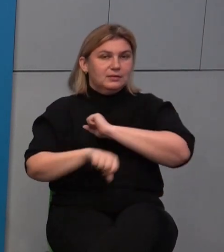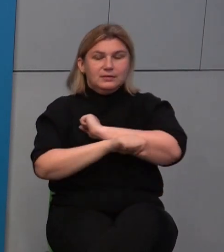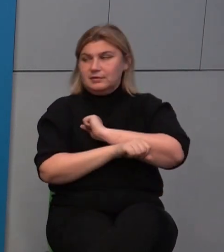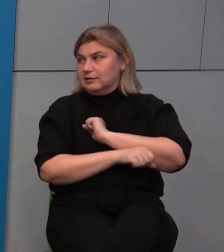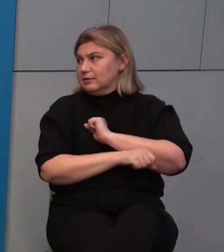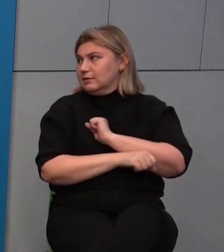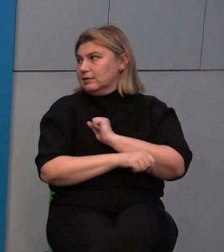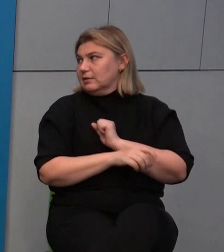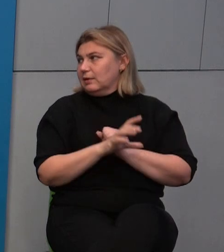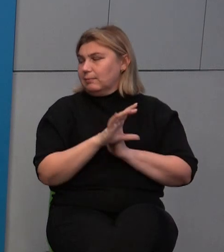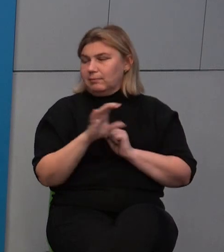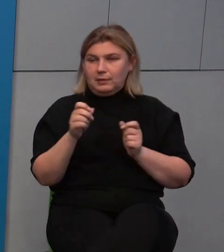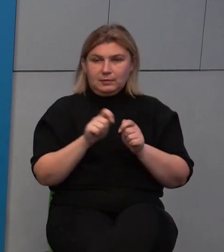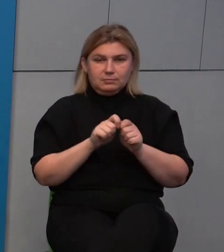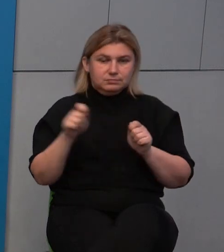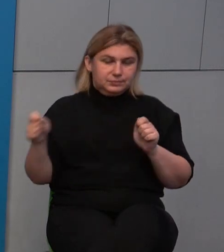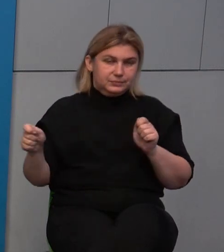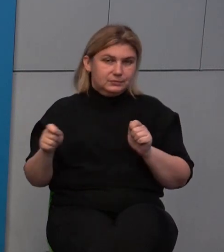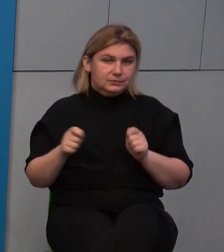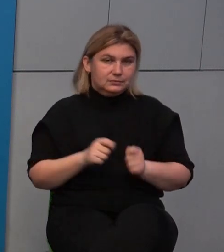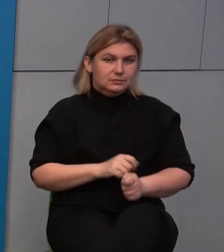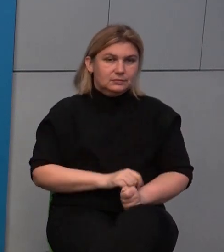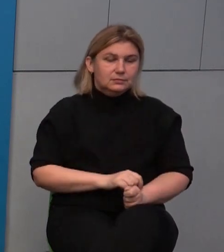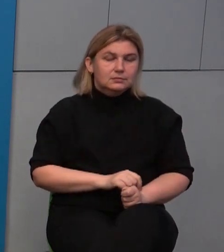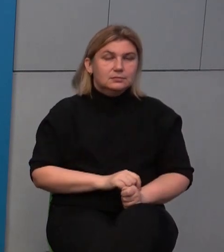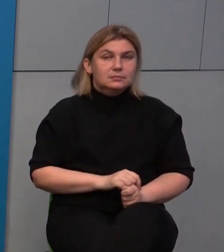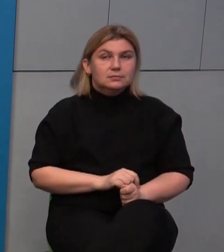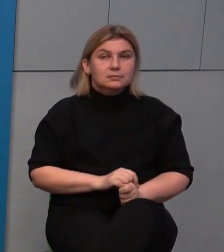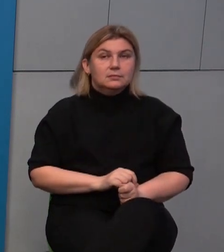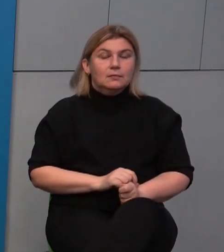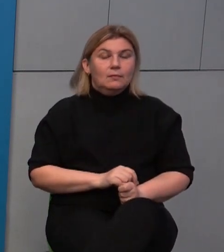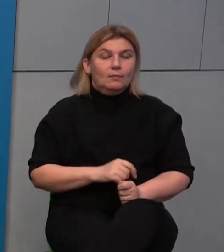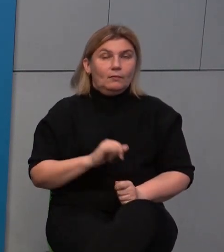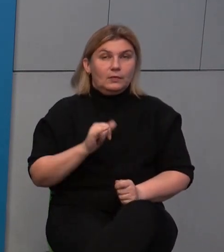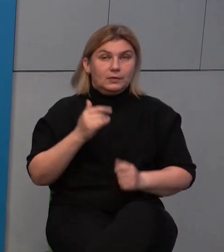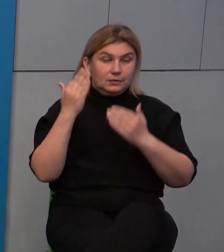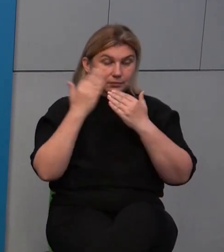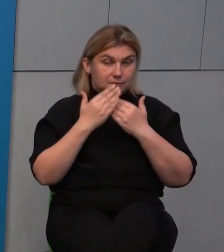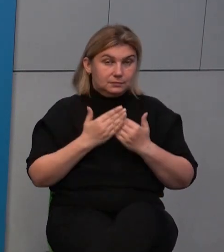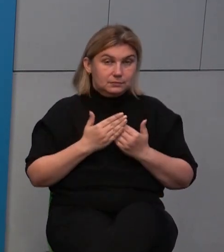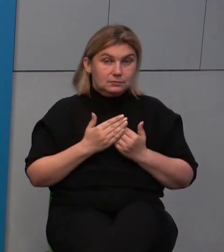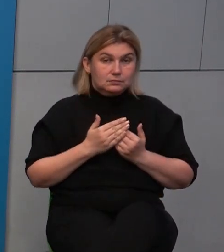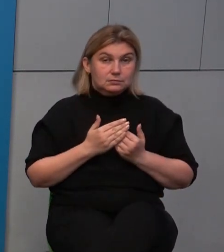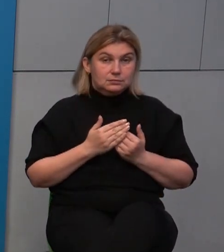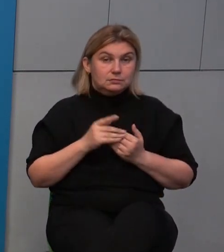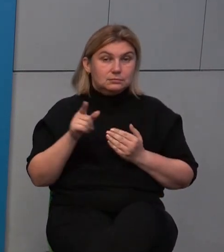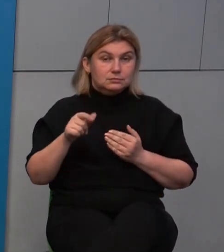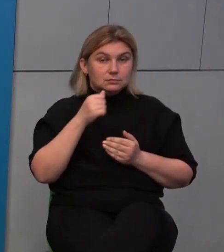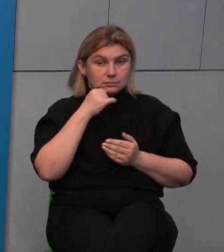bo im się rozdarło, jak czytali ten list.